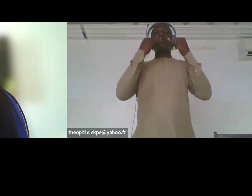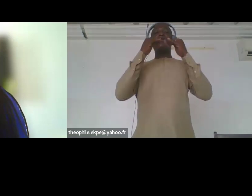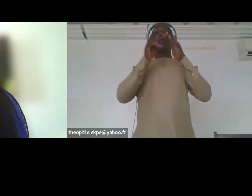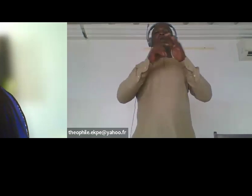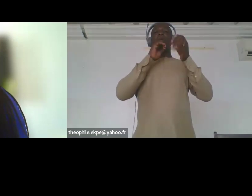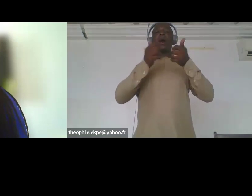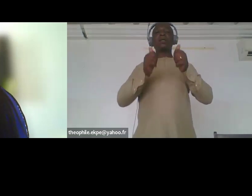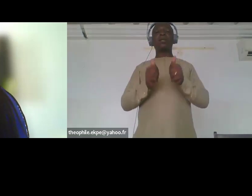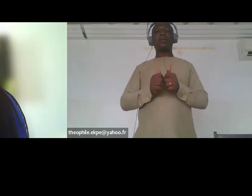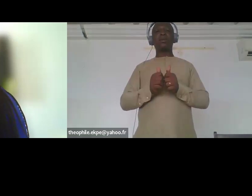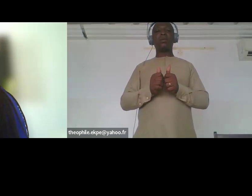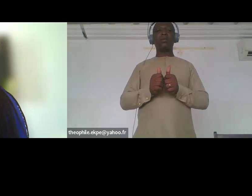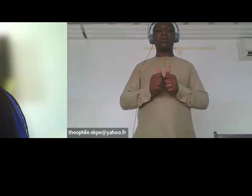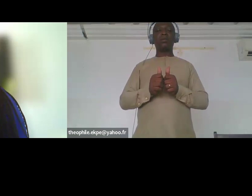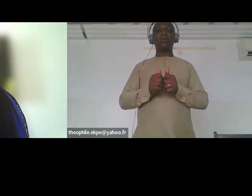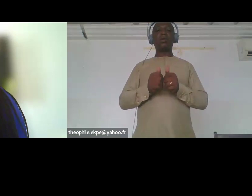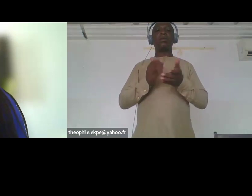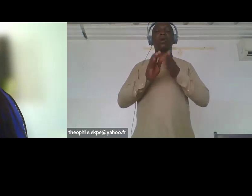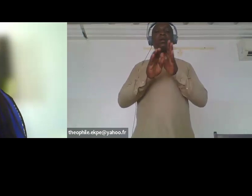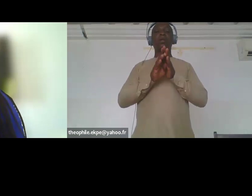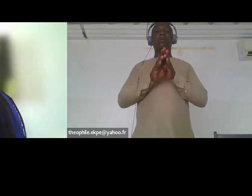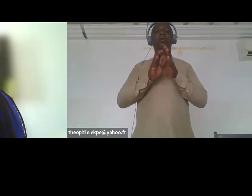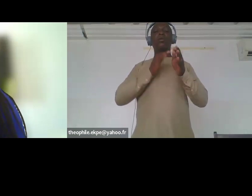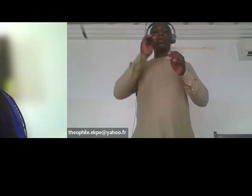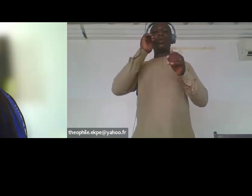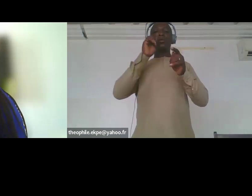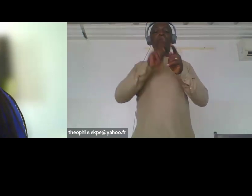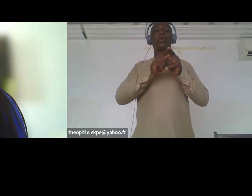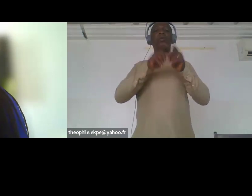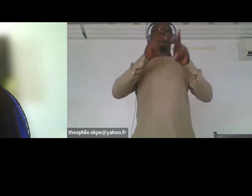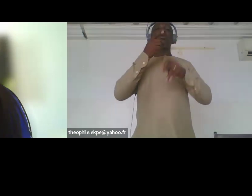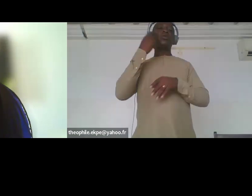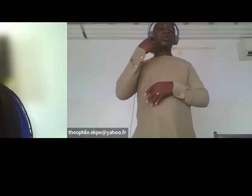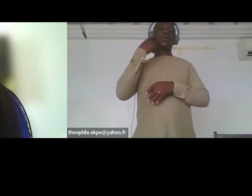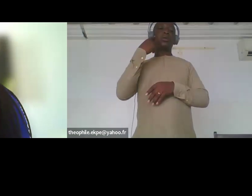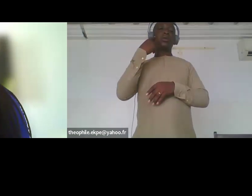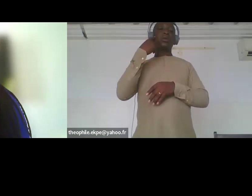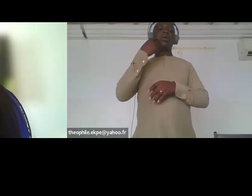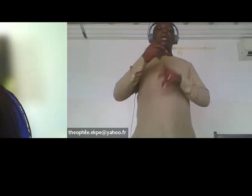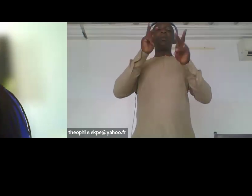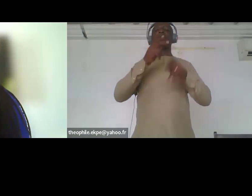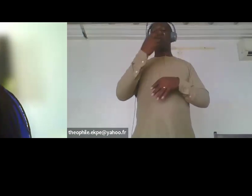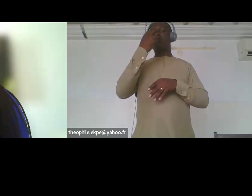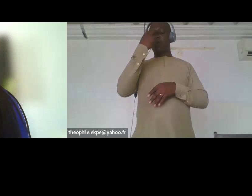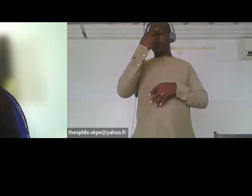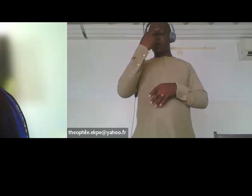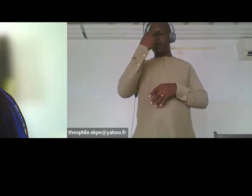accessible par exemple n les personnes non voyant non voyantes